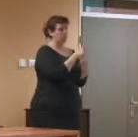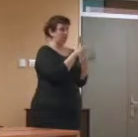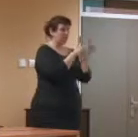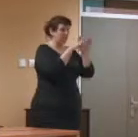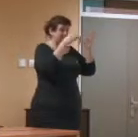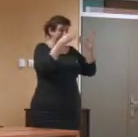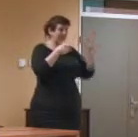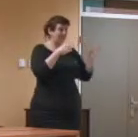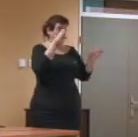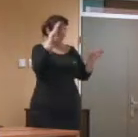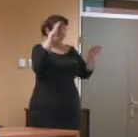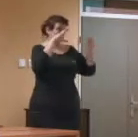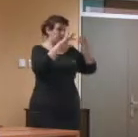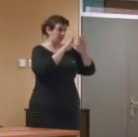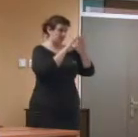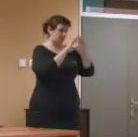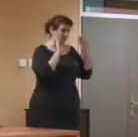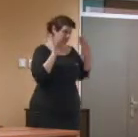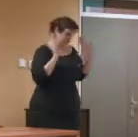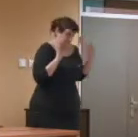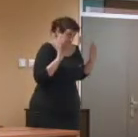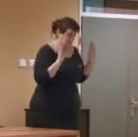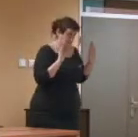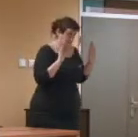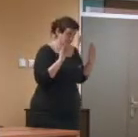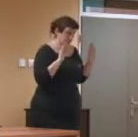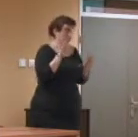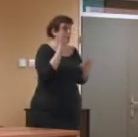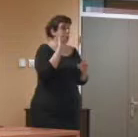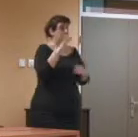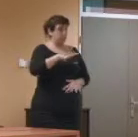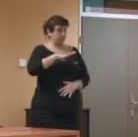Otra de las cosas son los urinarios, se ha dicho mucho pero es que